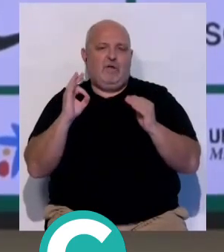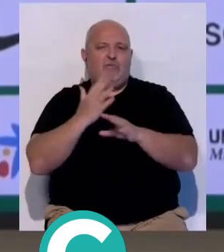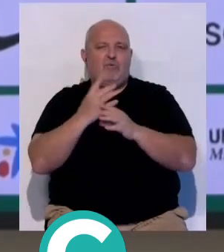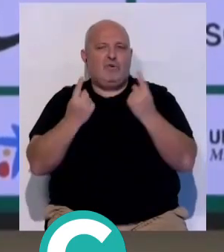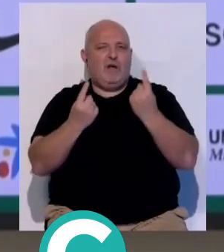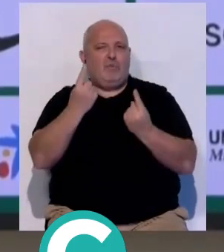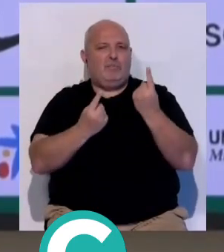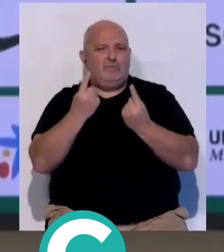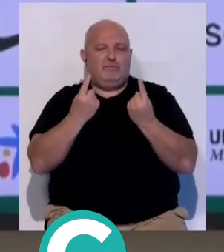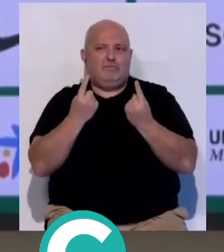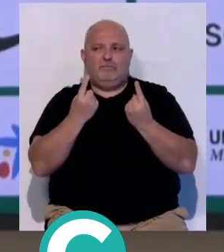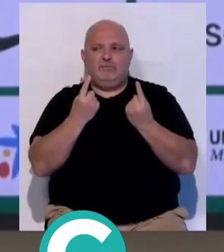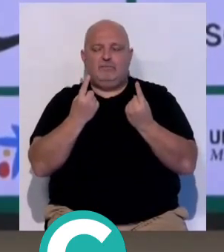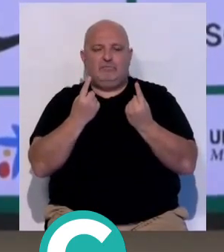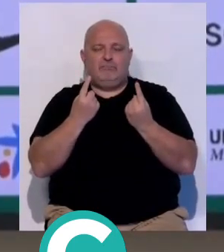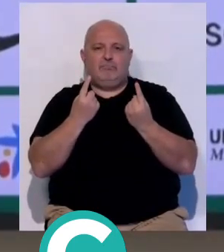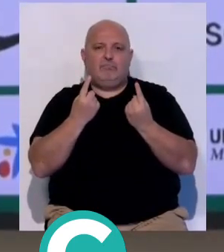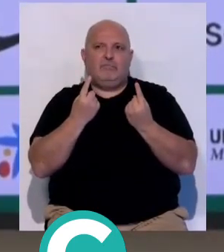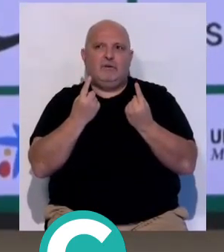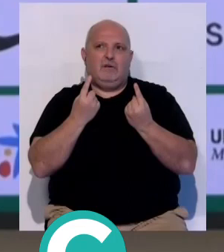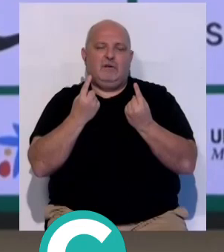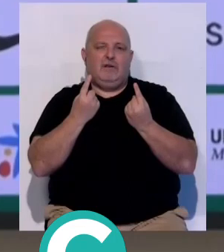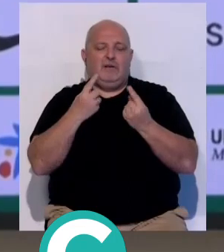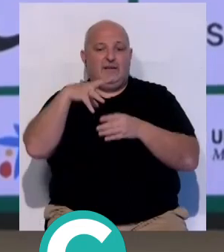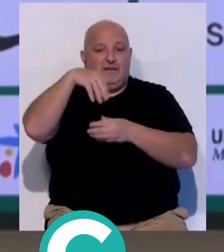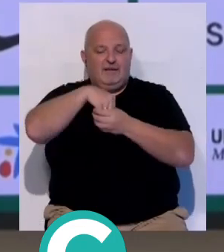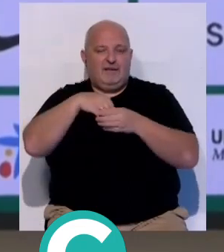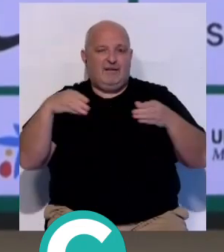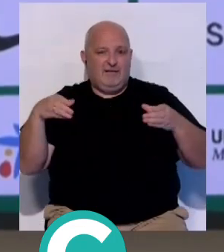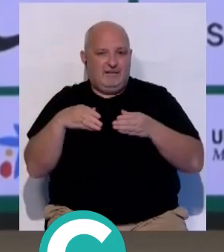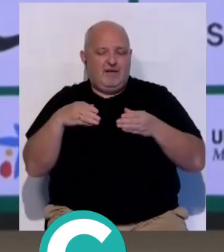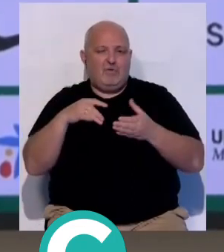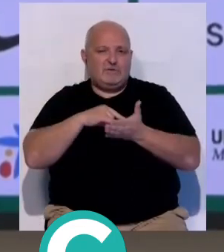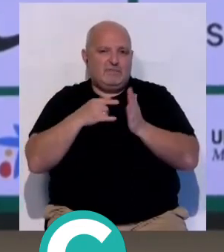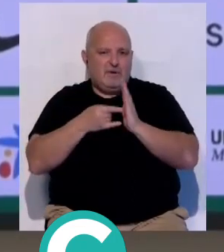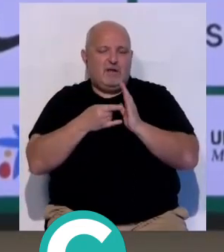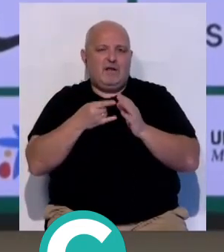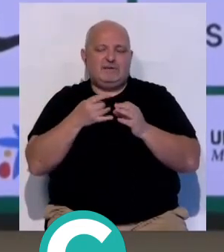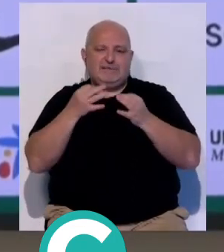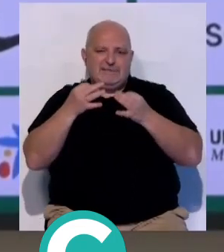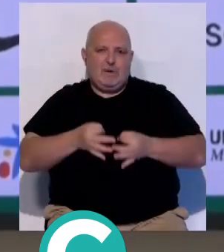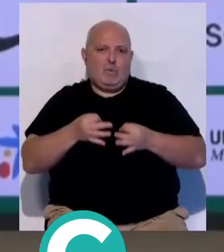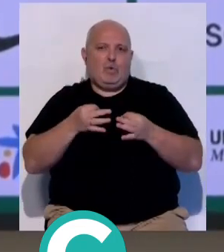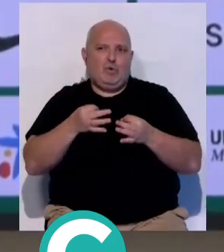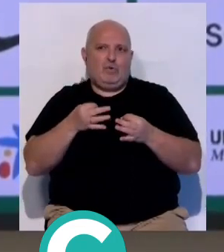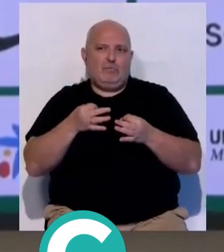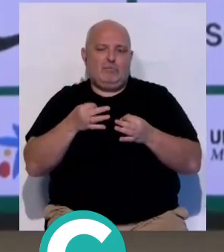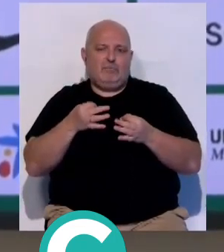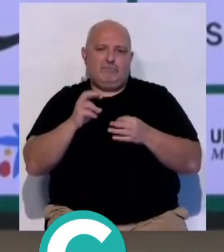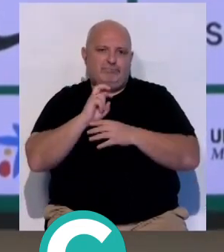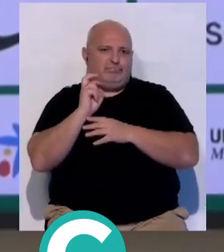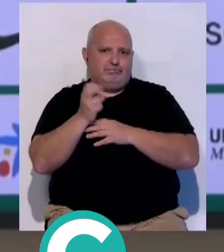que que integren la formación o el sistema o el esquema seguramente va a ser variable acá Tenemos